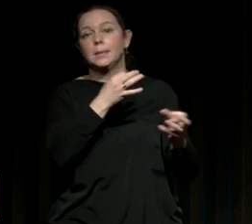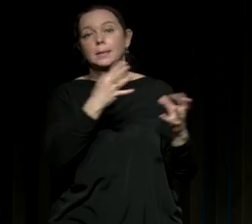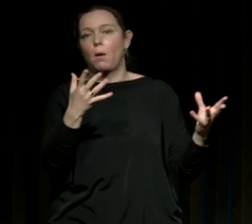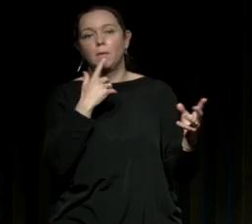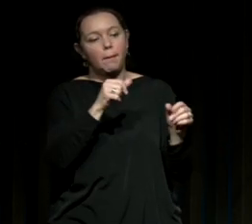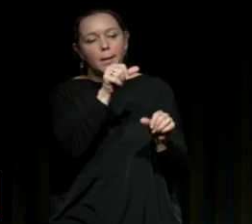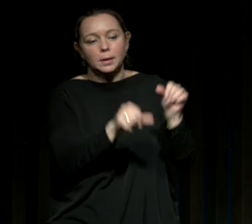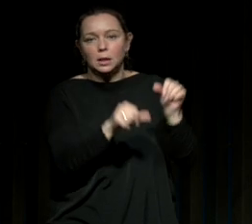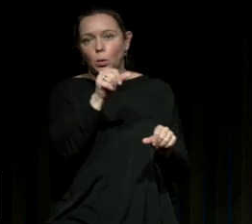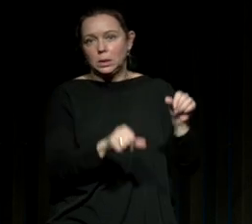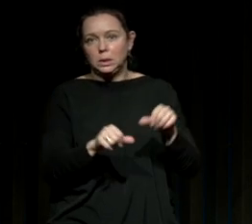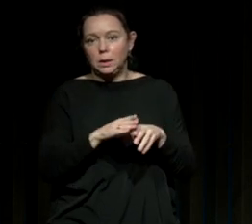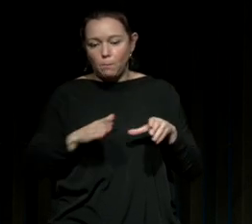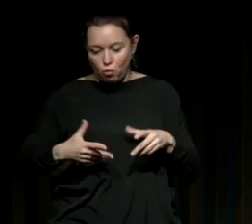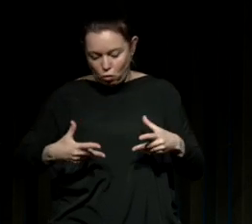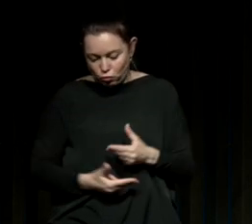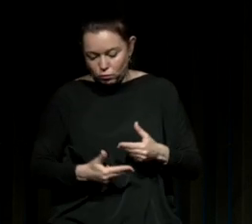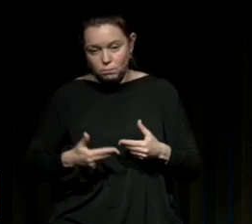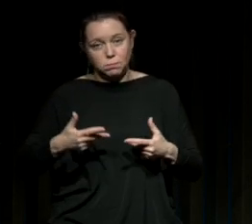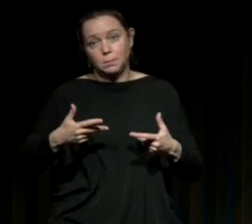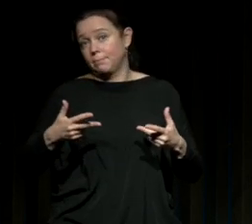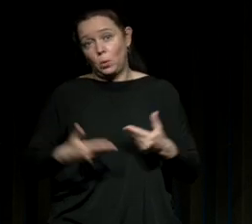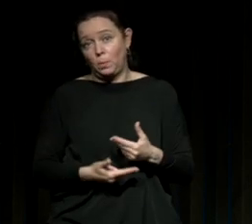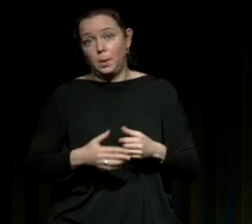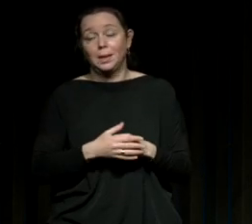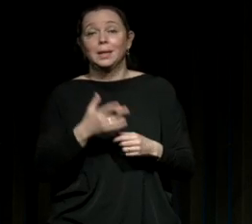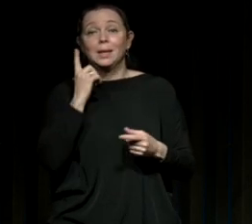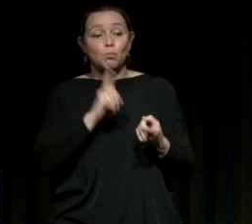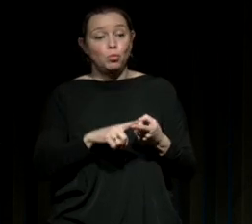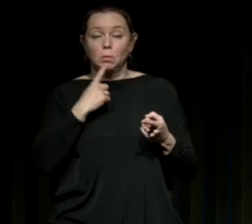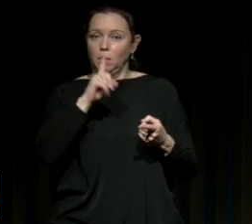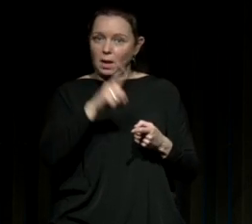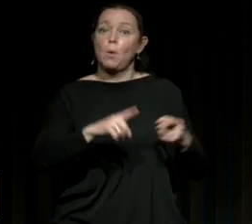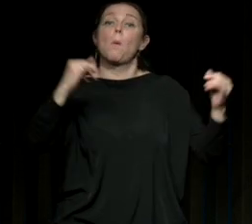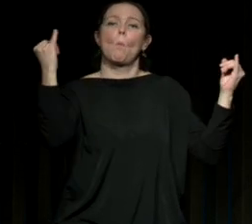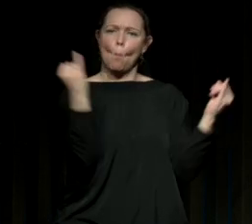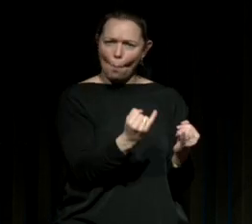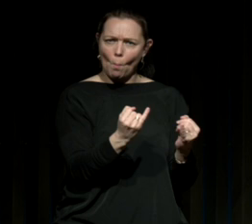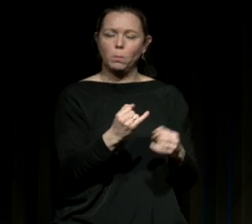la chirurgie bariatrique c'est la chirurgie pour maigrir une chirurgie qui est très très développé